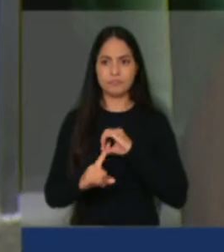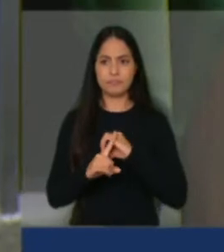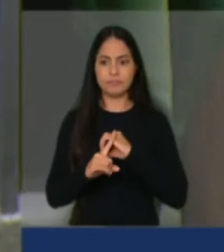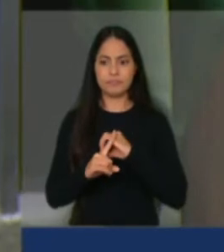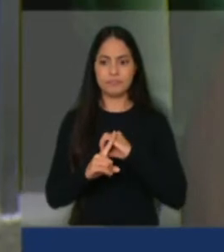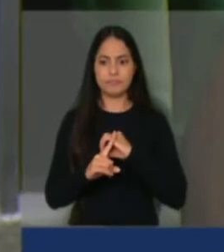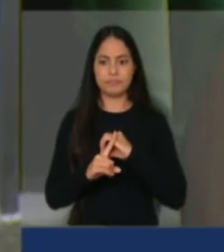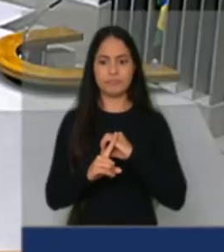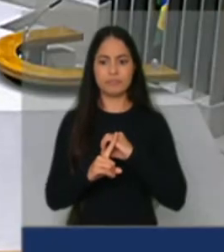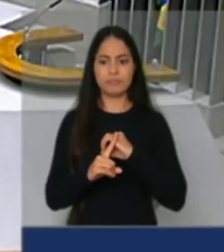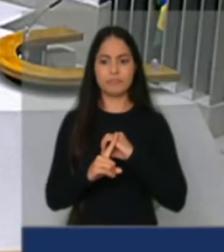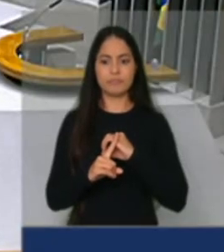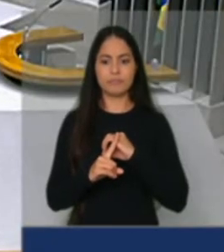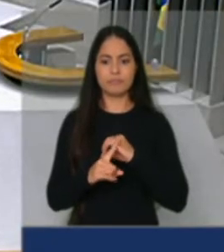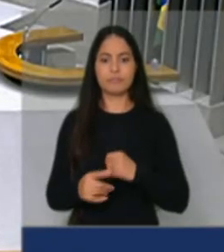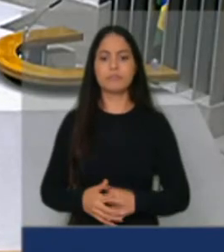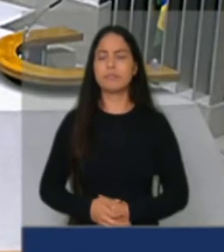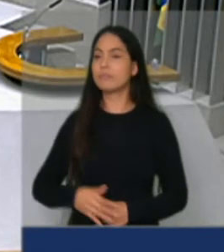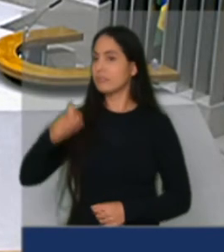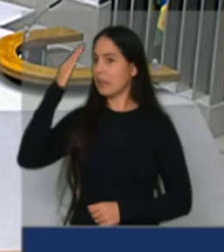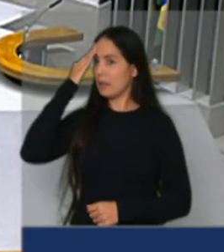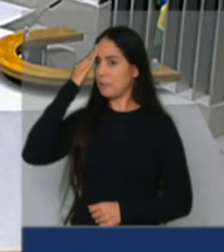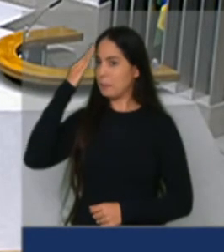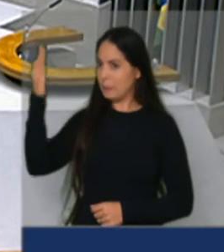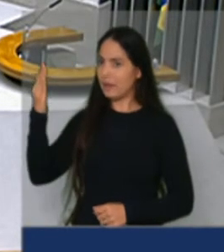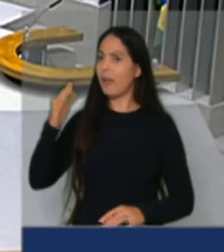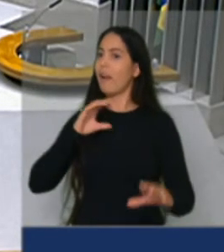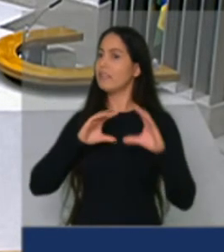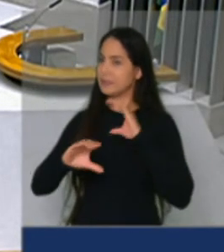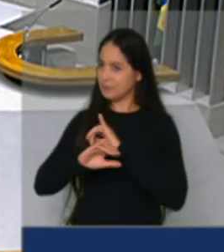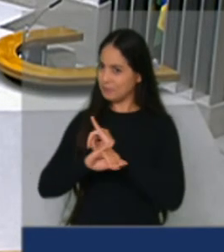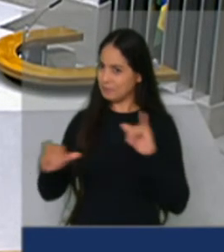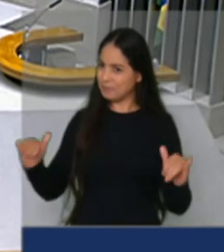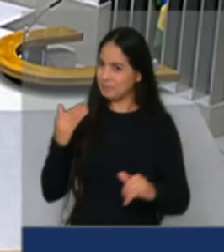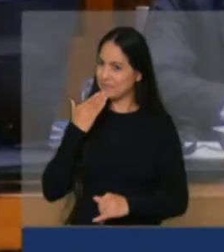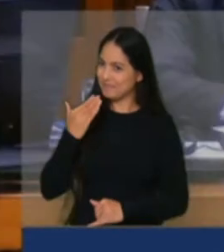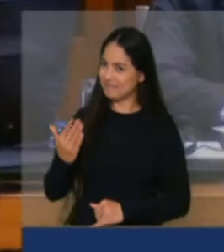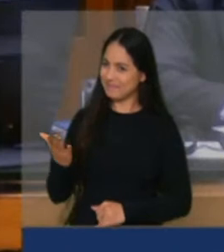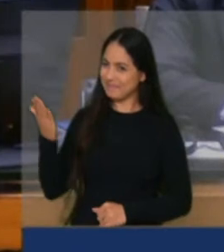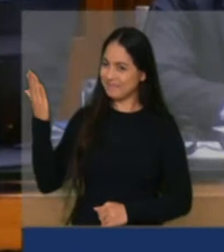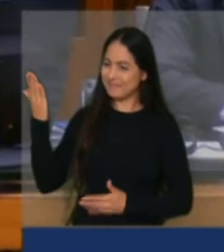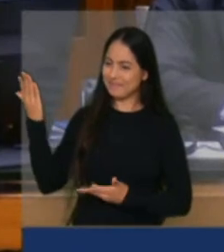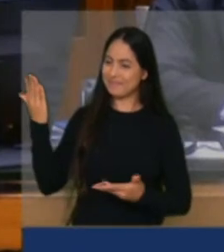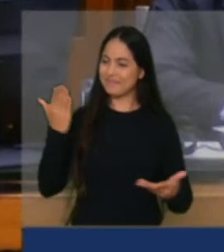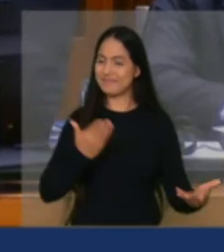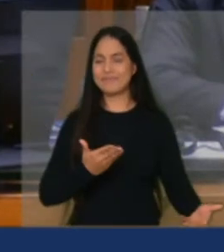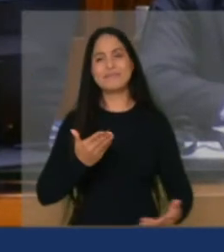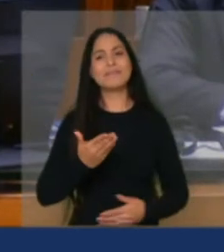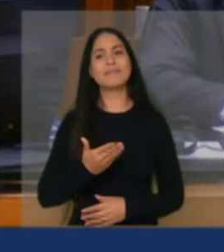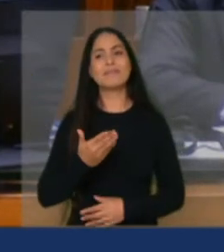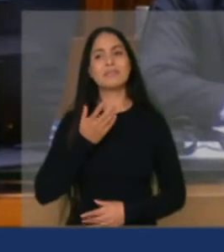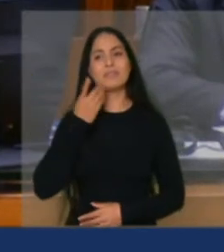VOTAR... -- [PRESIDENTE]: PEÇO REGISTRO DA FALA DO SENHOR PRESIDENTE CÉLIO NA VOZ DO BRASIL, E TAMBÉM, CONVIDO